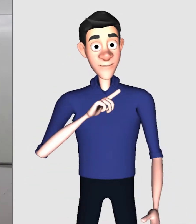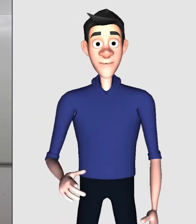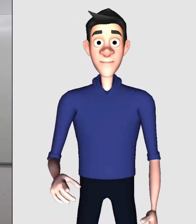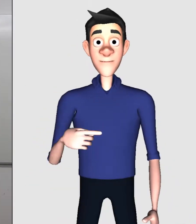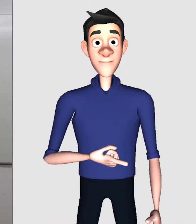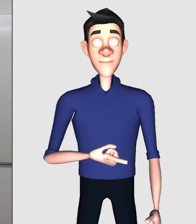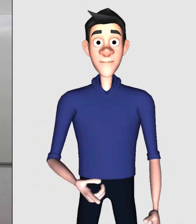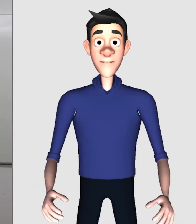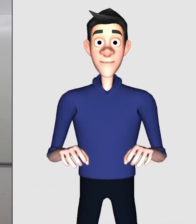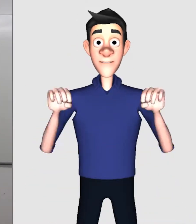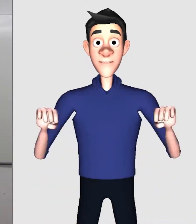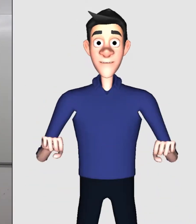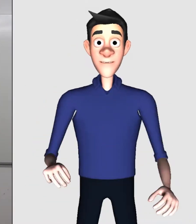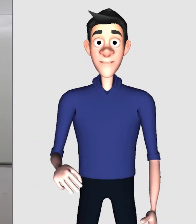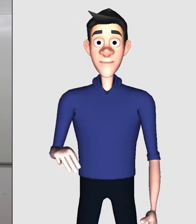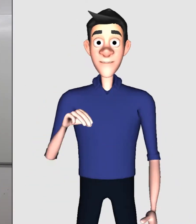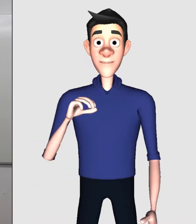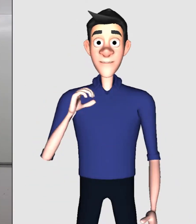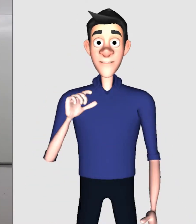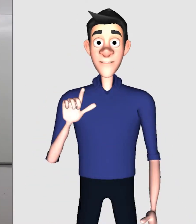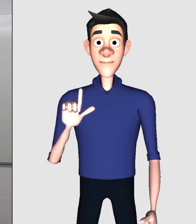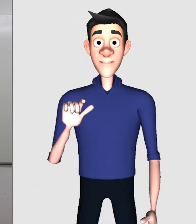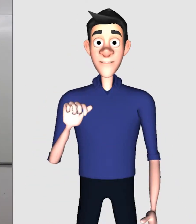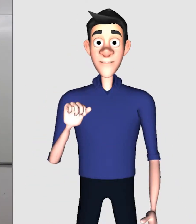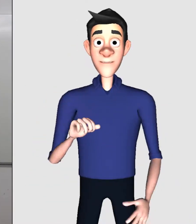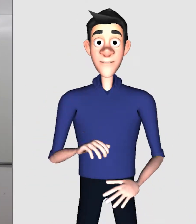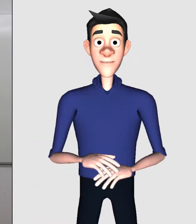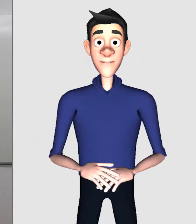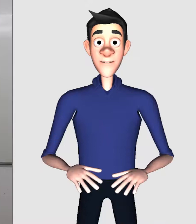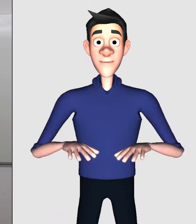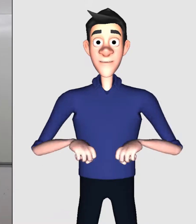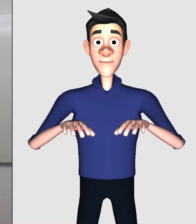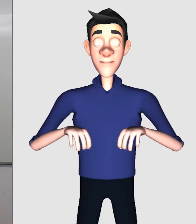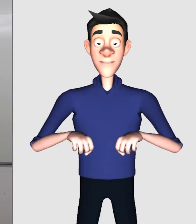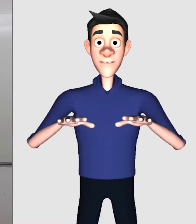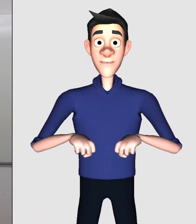Vamos colocar na vertical para ficar mais fácil de entender